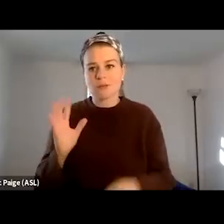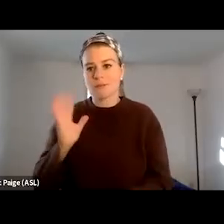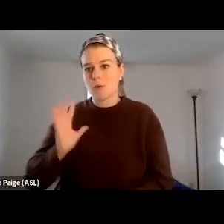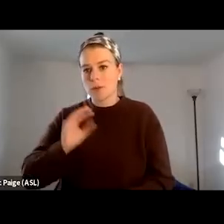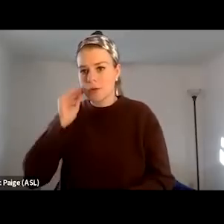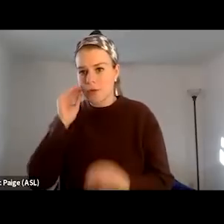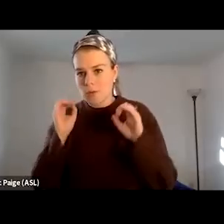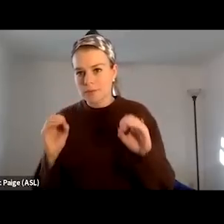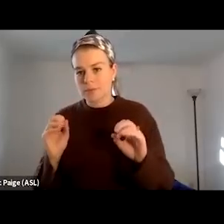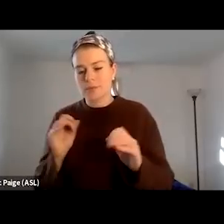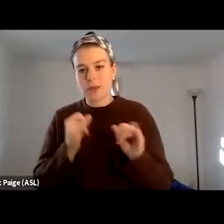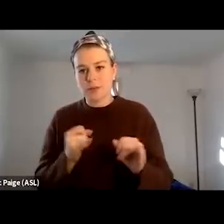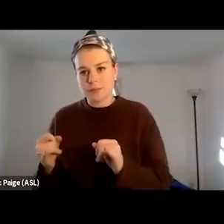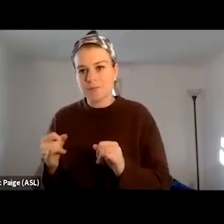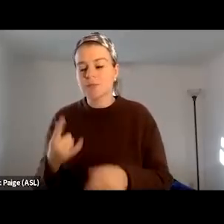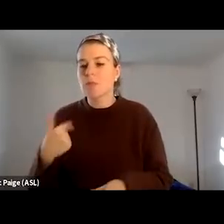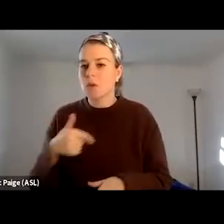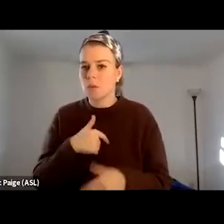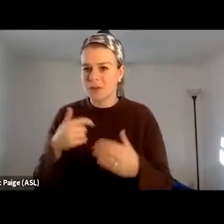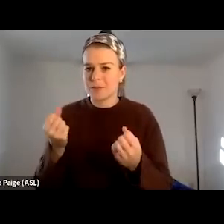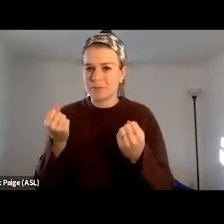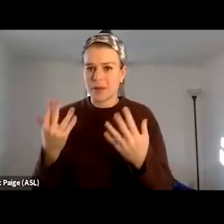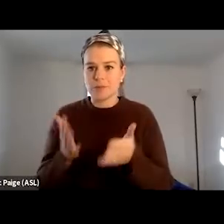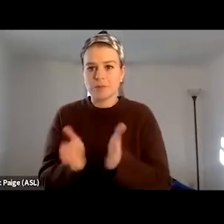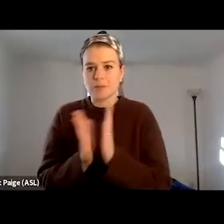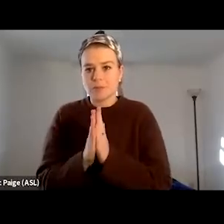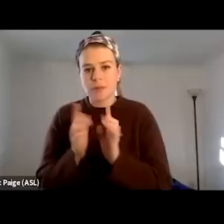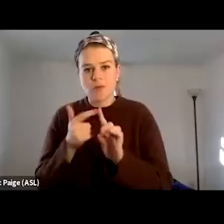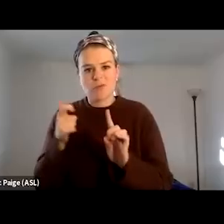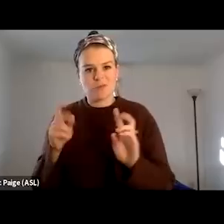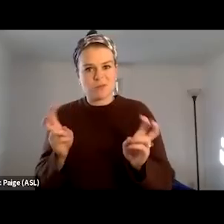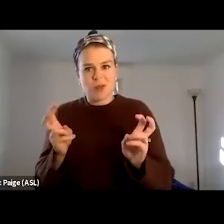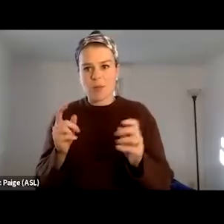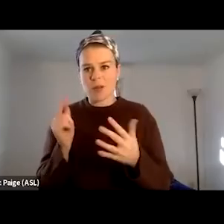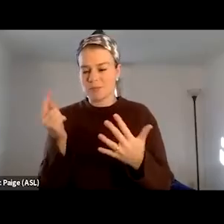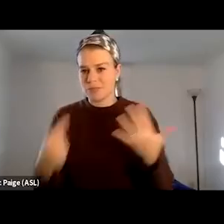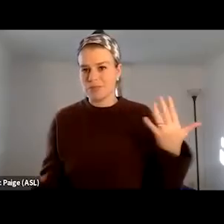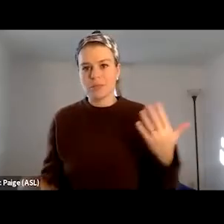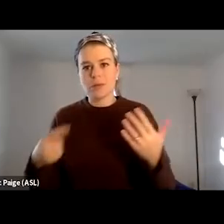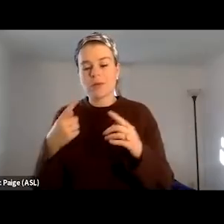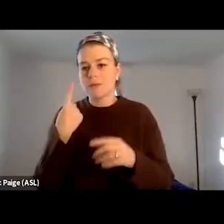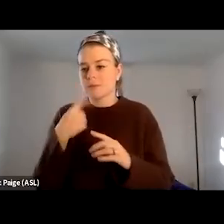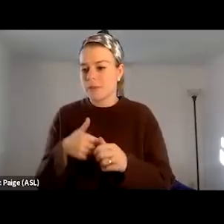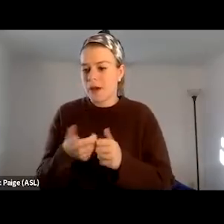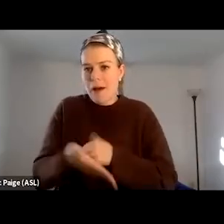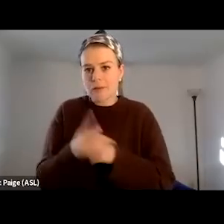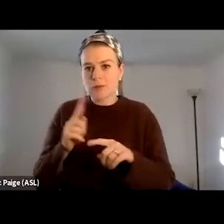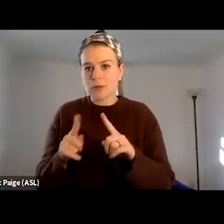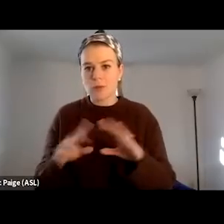Recibimos solicitudes para este tema de muchos de ustedes después de nuestros webinarios y otros eventos, así que esperamos que esto ayude